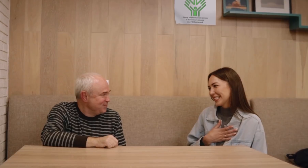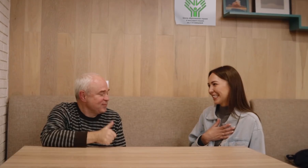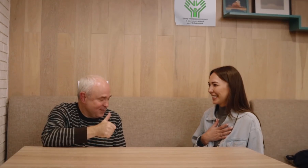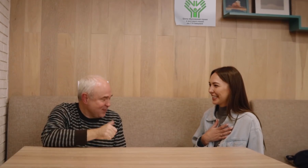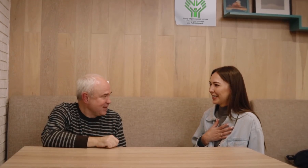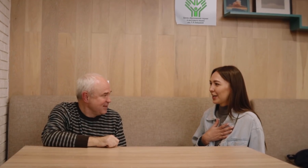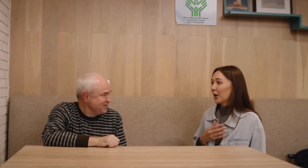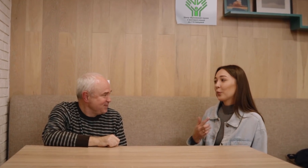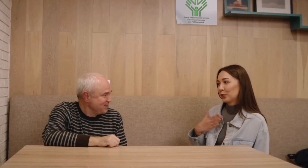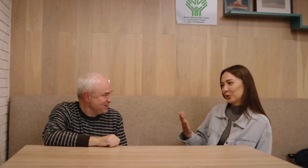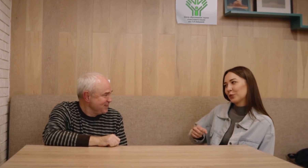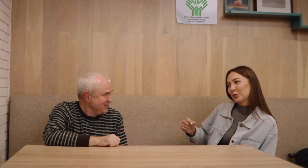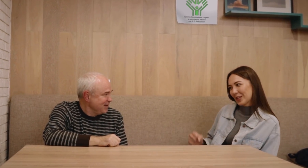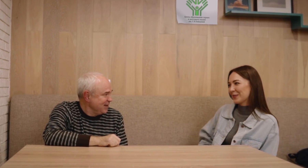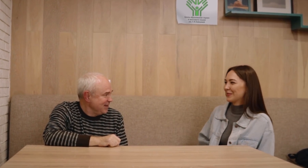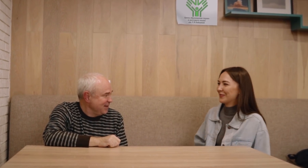Спасибо. И Вам спасибо. Будем друзьями!